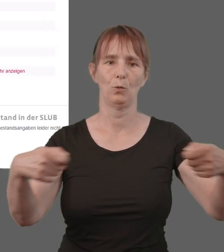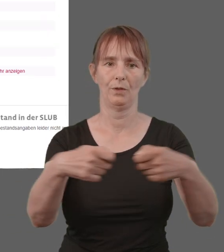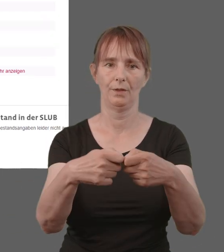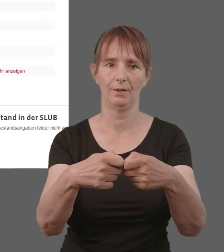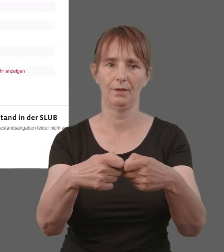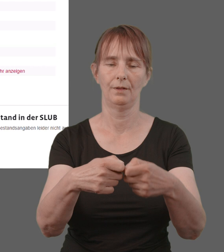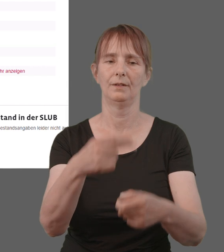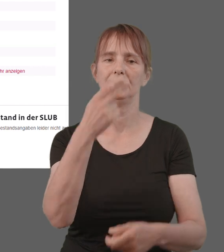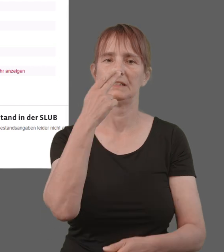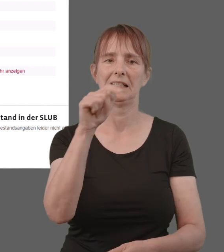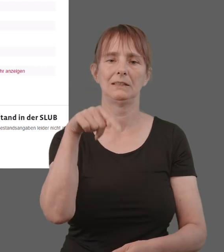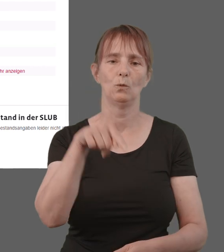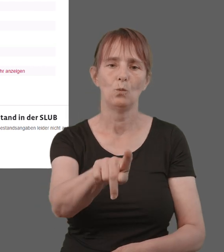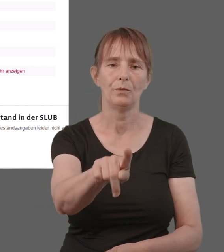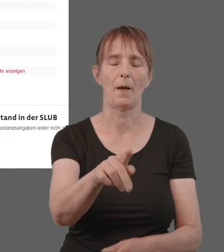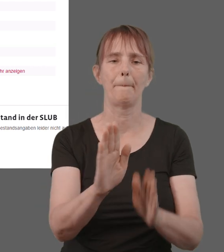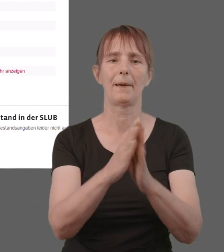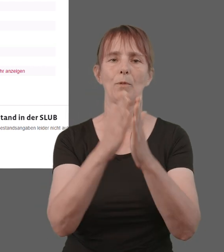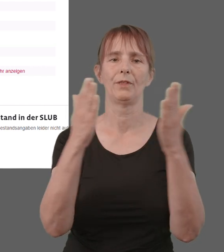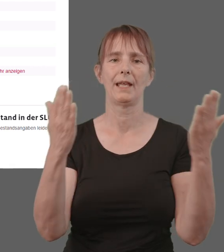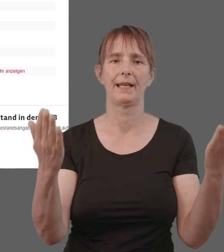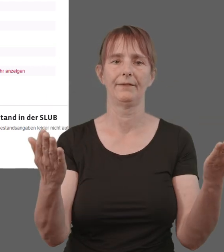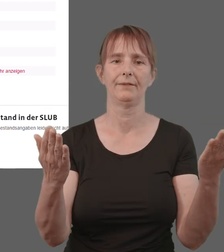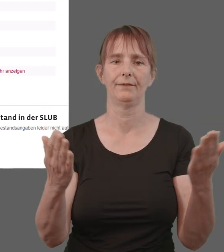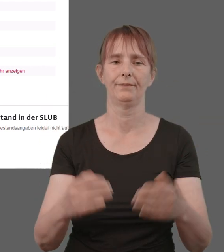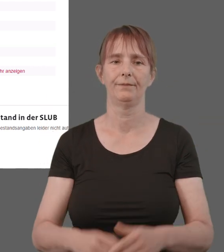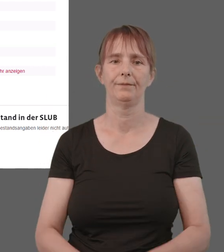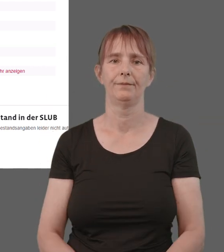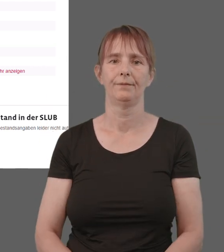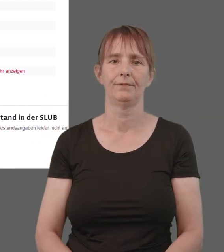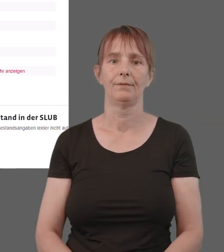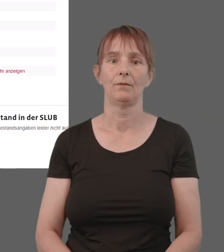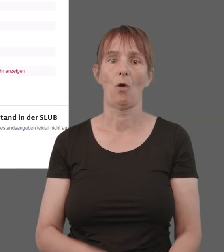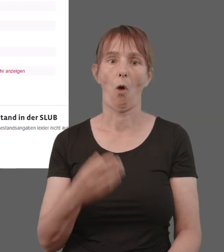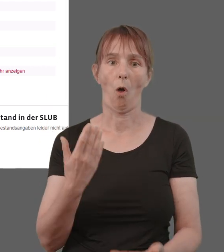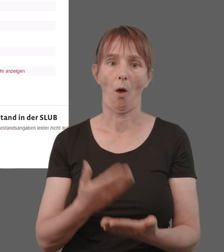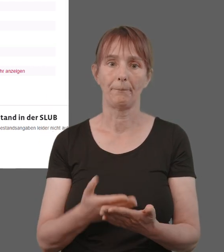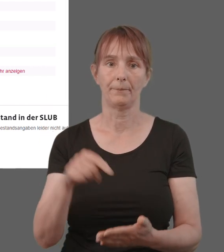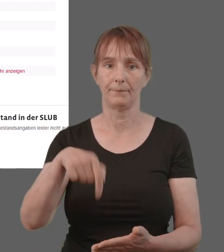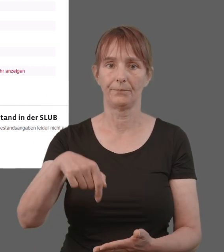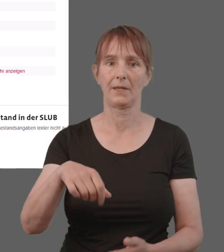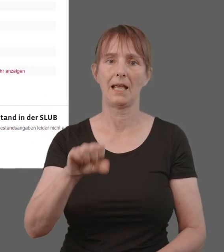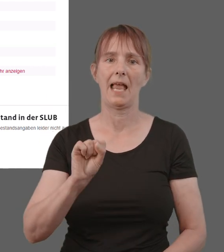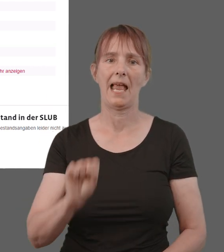SLUB. So können Sie sich versichern, dass der Titel wirklich nicht bei uns vorhanden ist. Bei Treffern